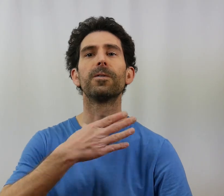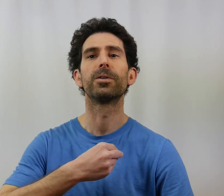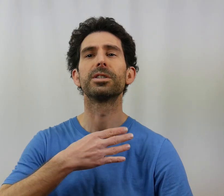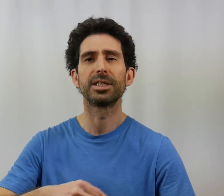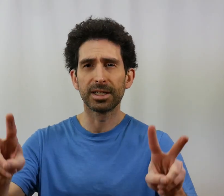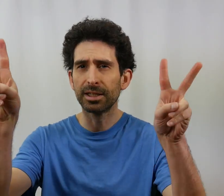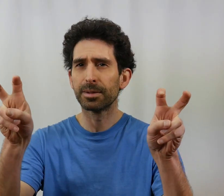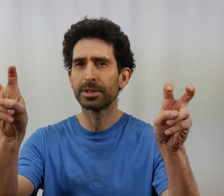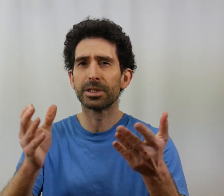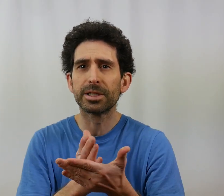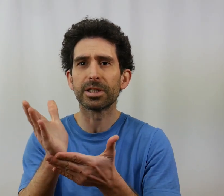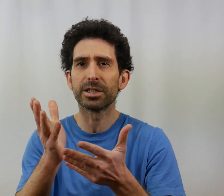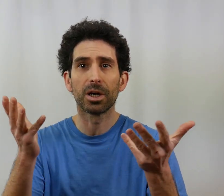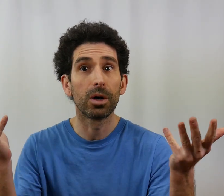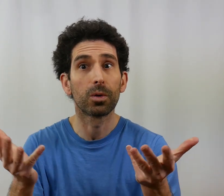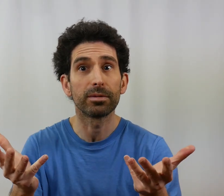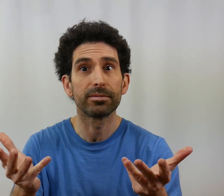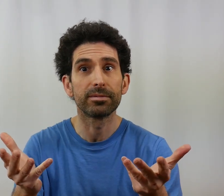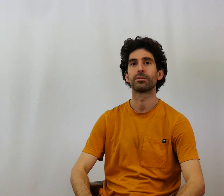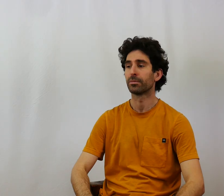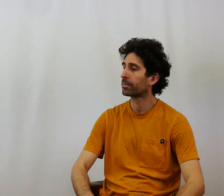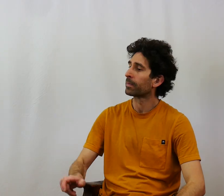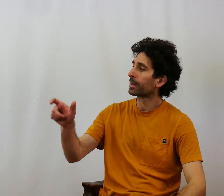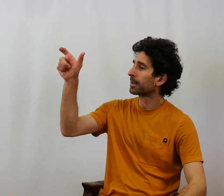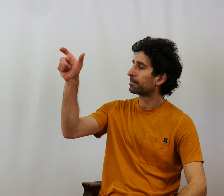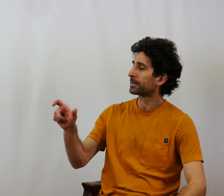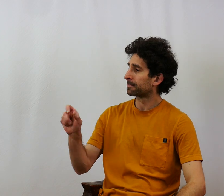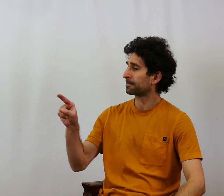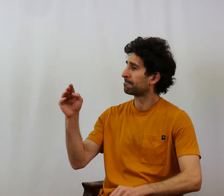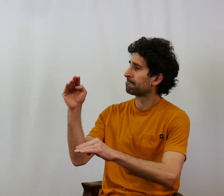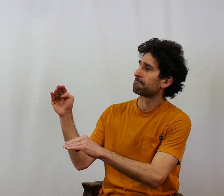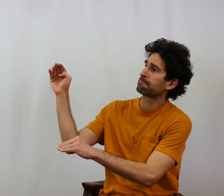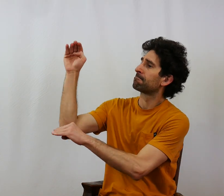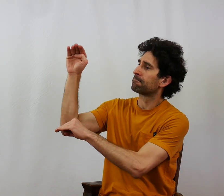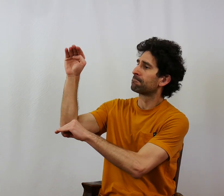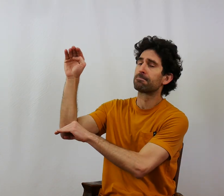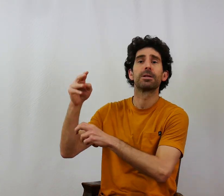Que veut dire cette expression ? Quand une personne ayant de l'autorité,